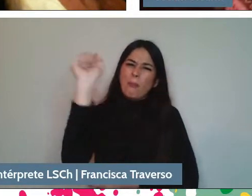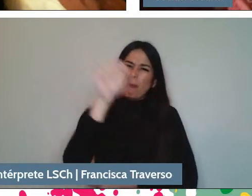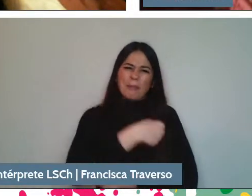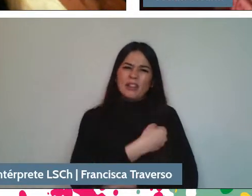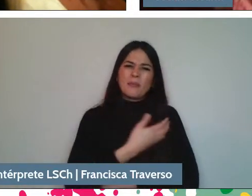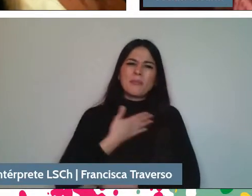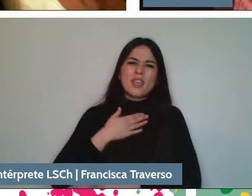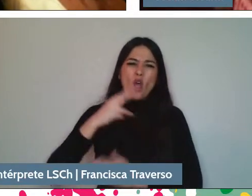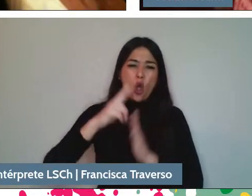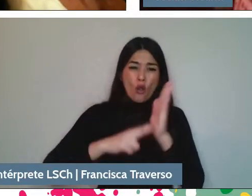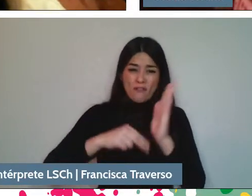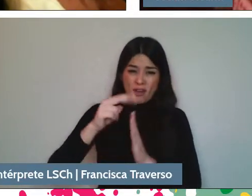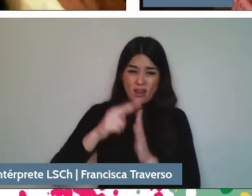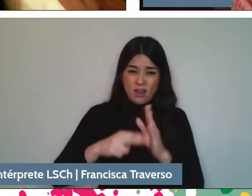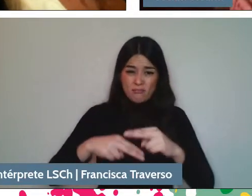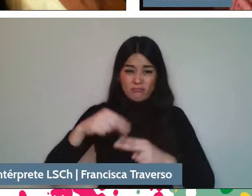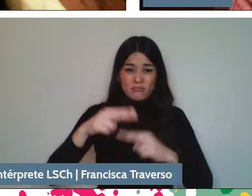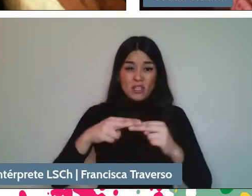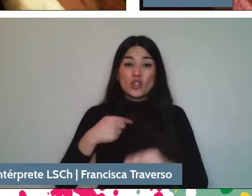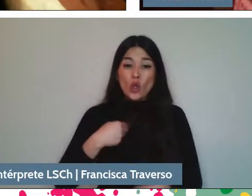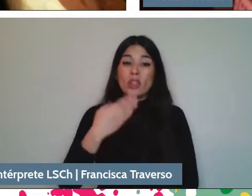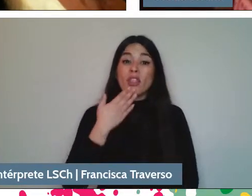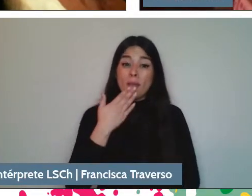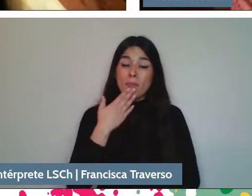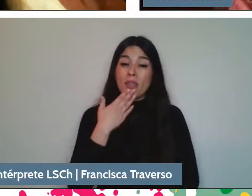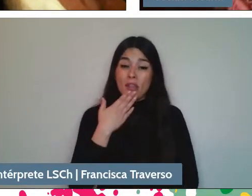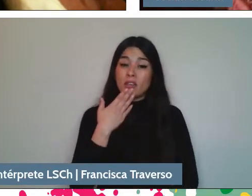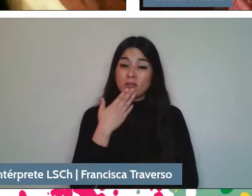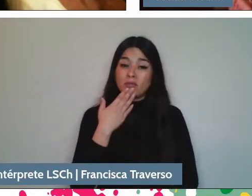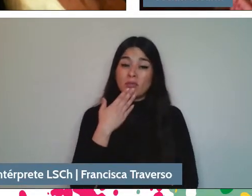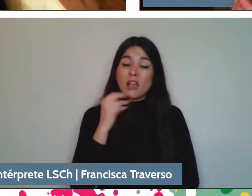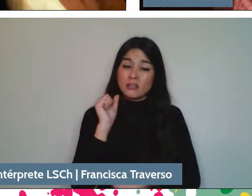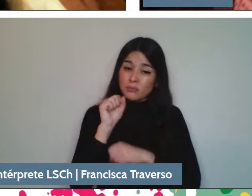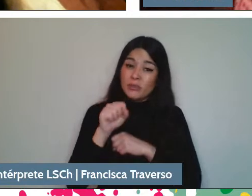sino que yo admito que yo también participé y hasta hace muy poquito.